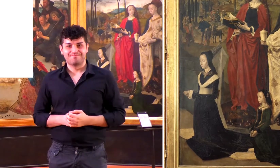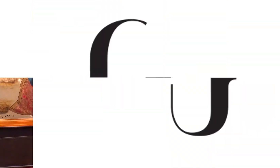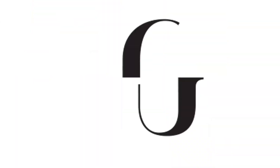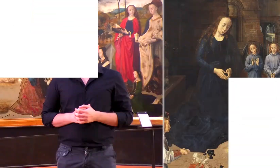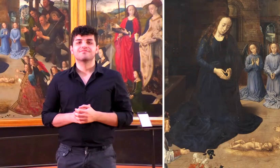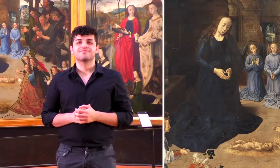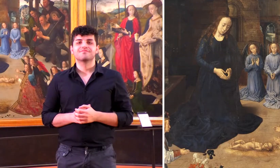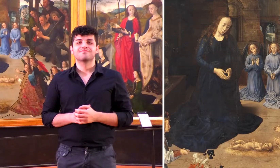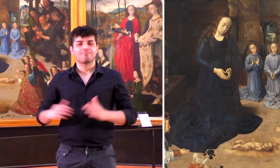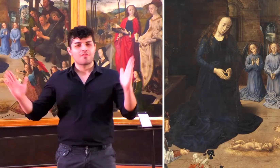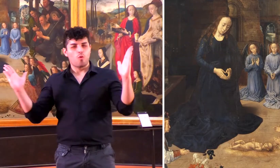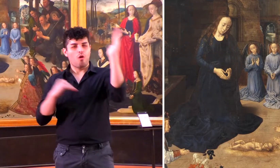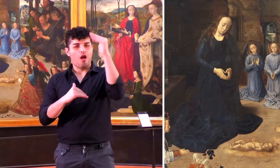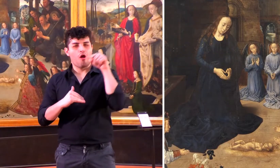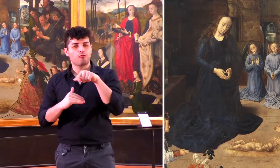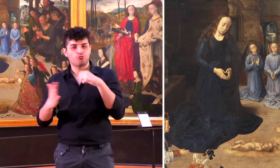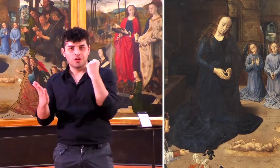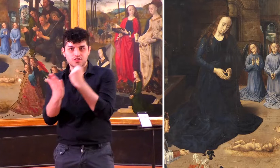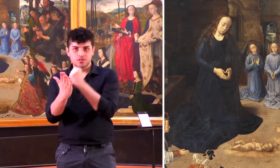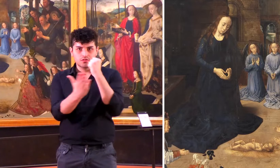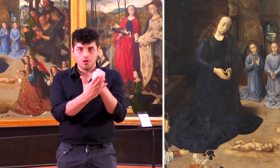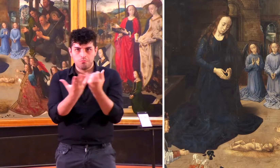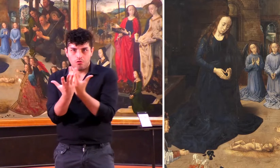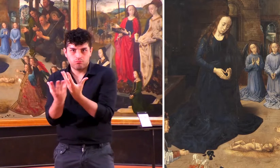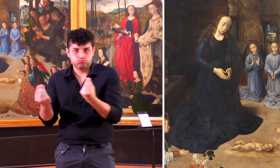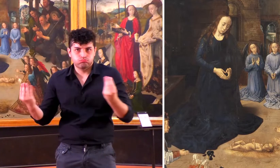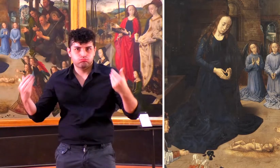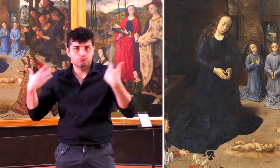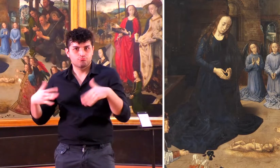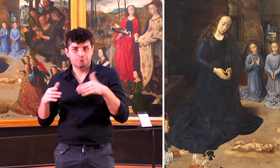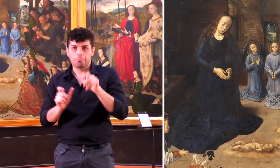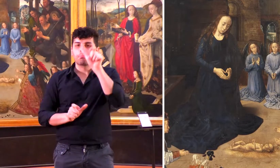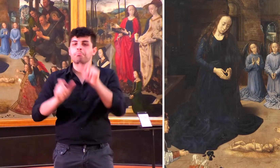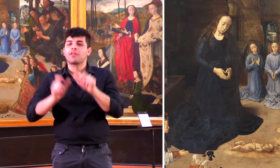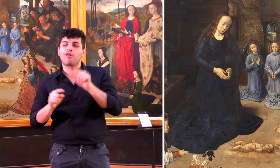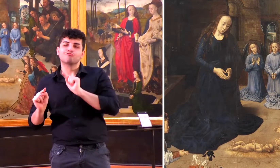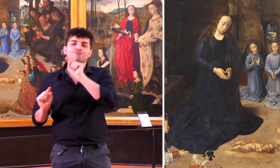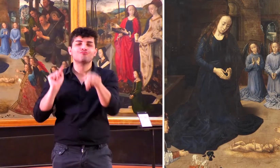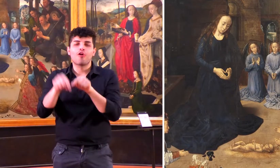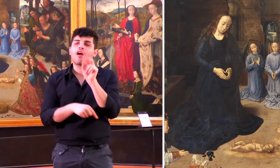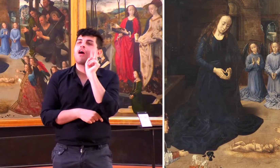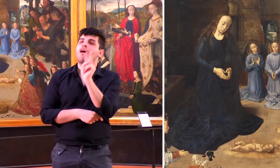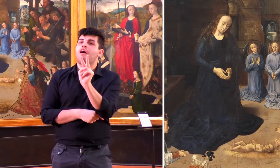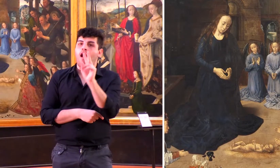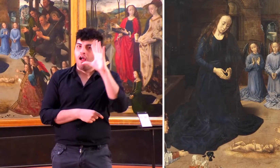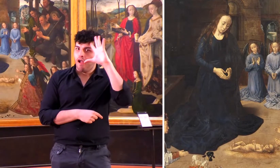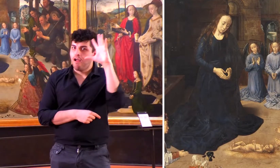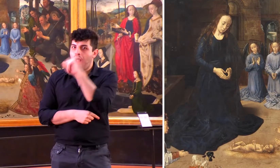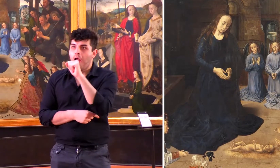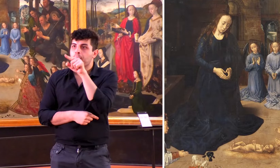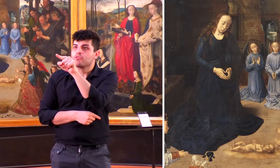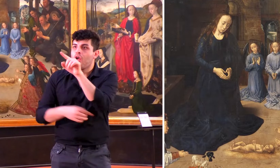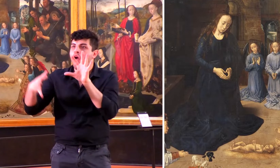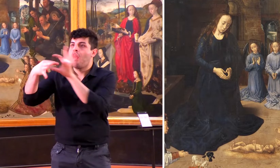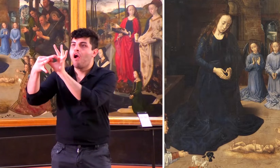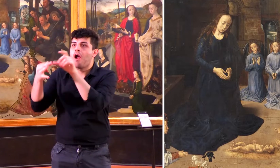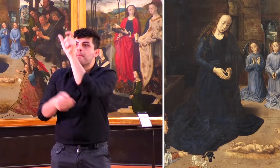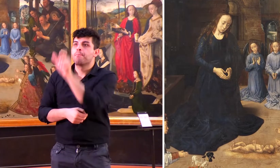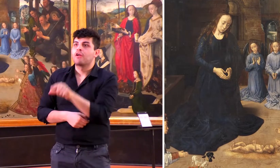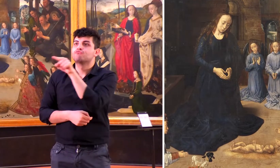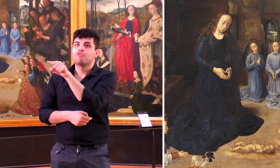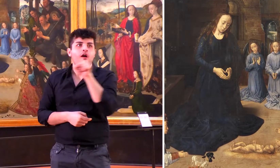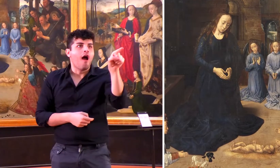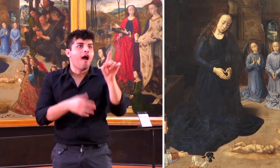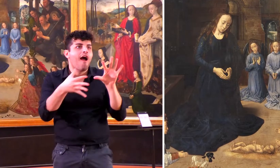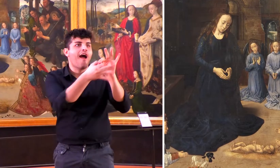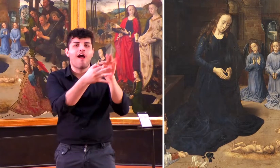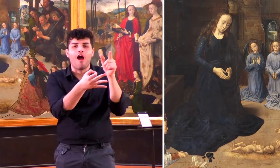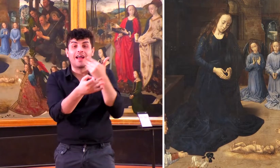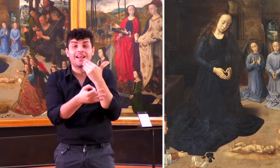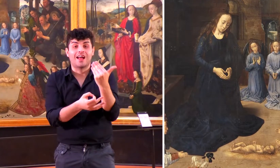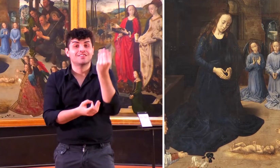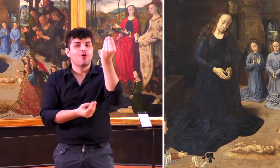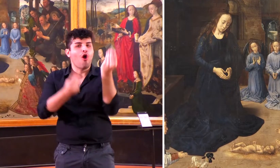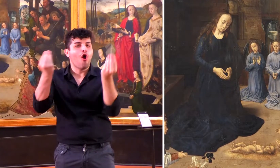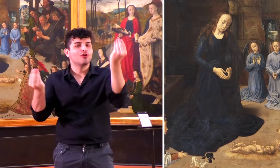Il dipinto è ricco di simboli ed attributi attraverso i quali lo spettatore riconosce le varie figure: